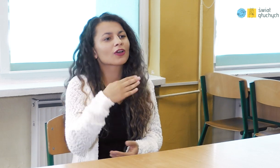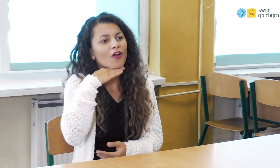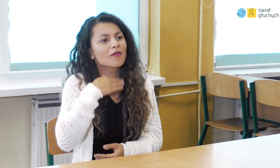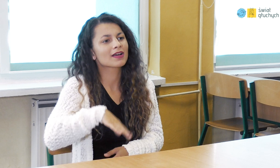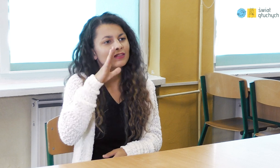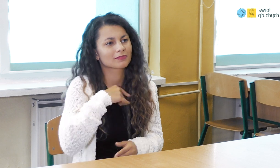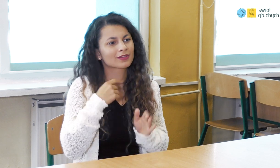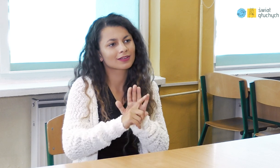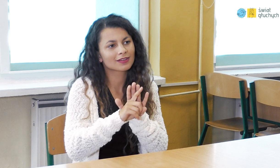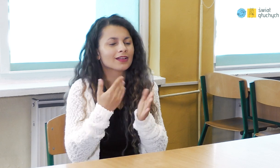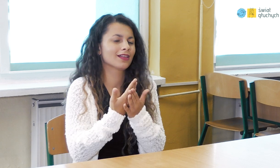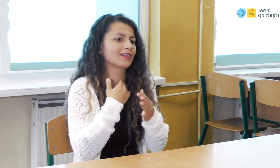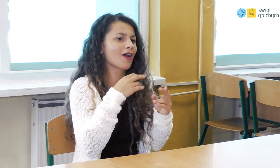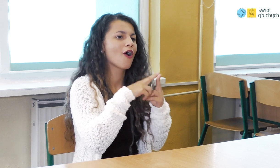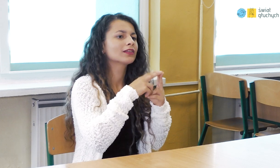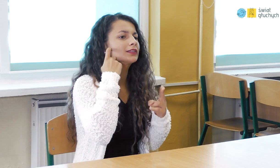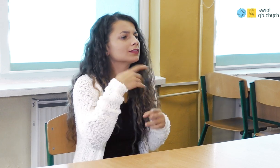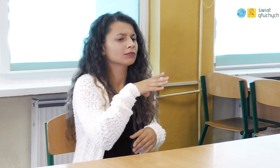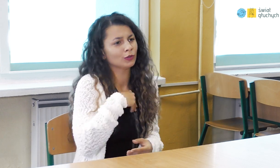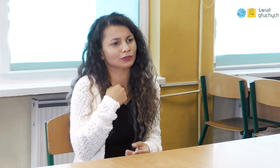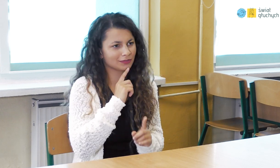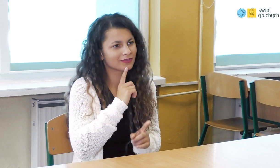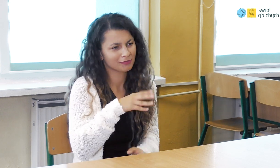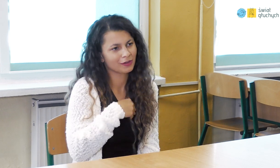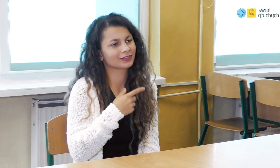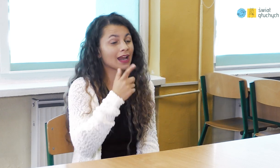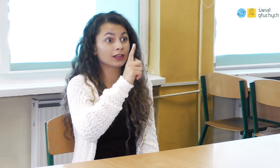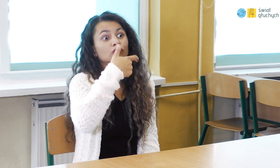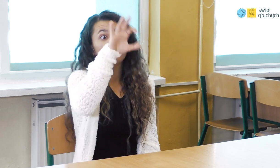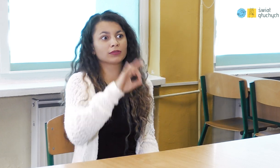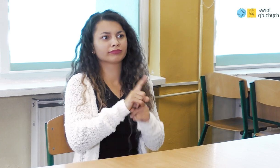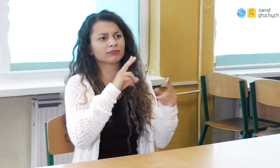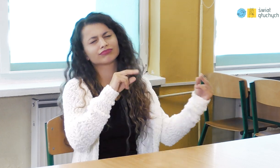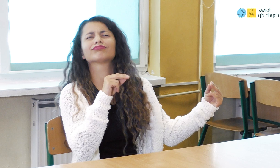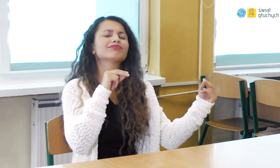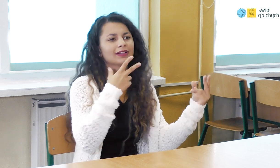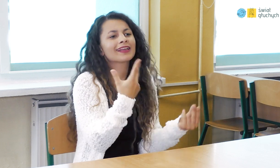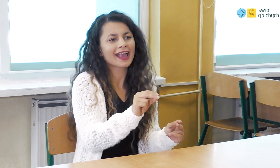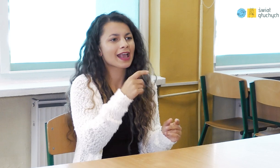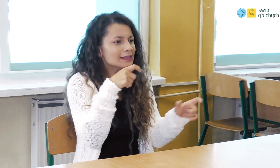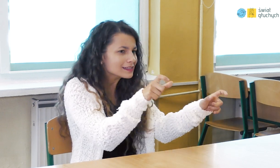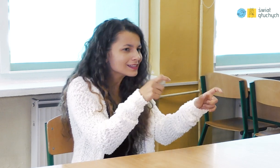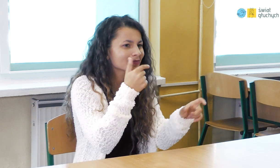Dzięki temu, że chodziłam od dziecka do logopedy mogę mieć kontakt z osobami słyszącymi. Nie rozmawiam w 100% jako osoba słysząca, muszę pilnować ruchu warg.